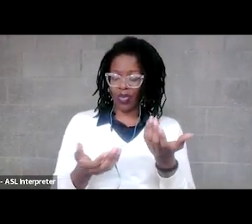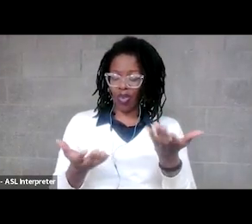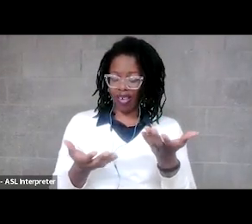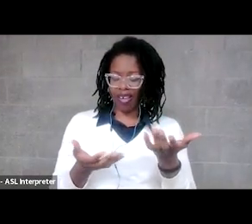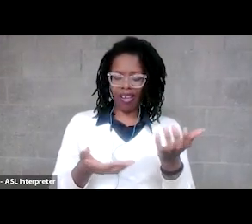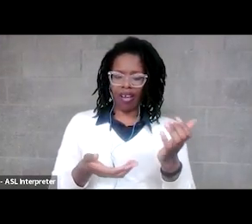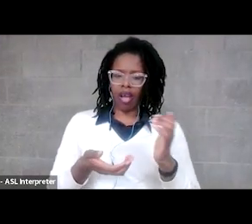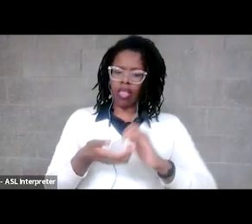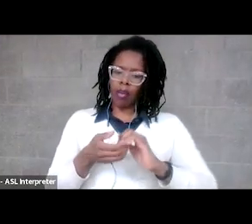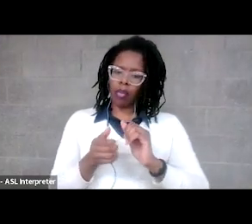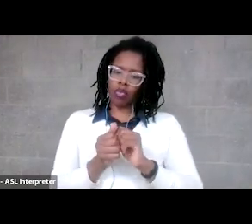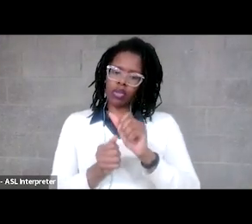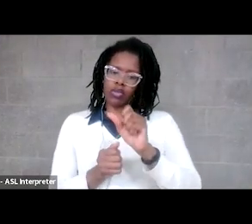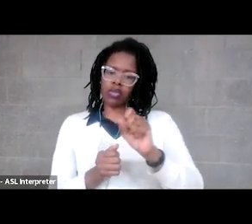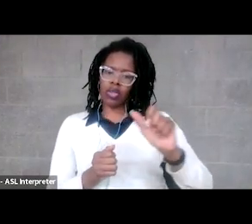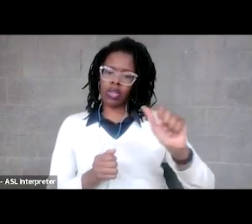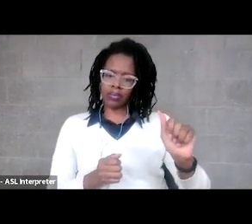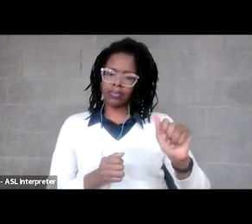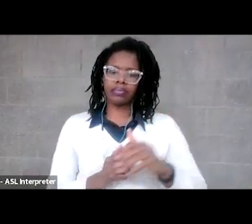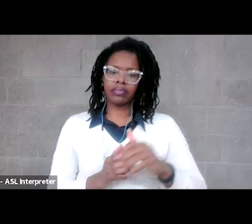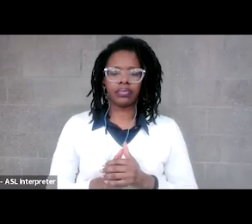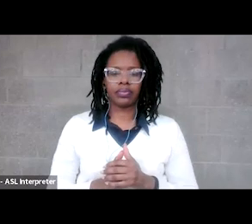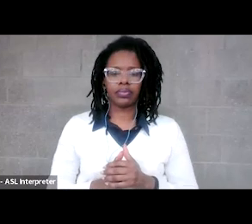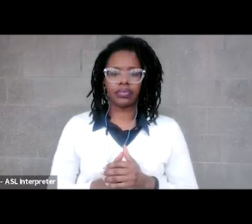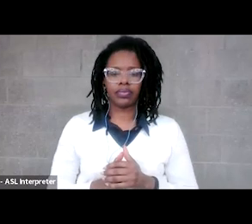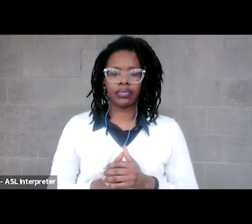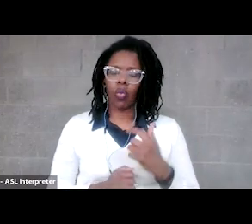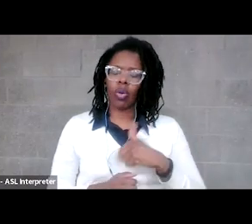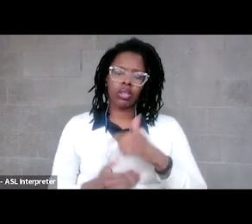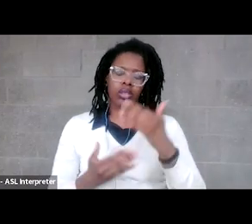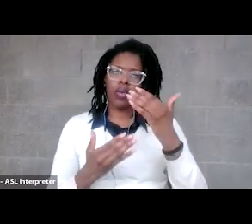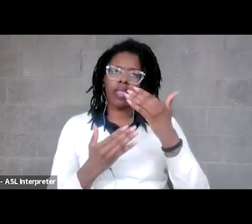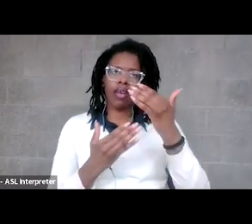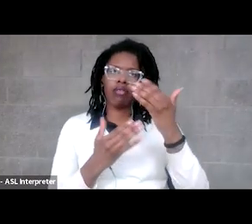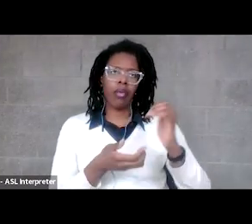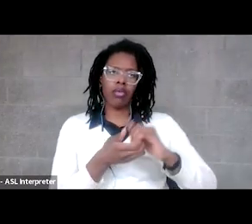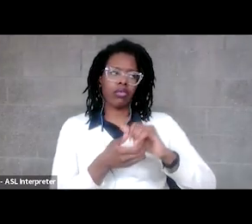con la Administración del Seguro Social o SSA. Y estamos muy agradecidos con nuestros socios en la SSA.